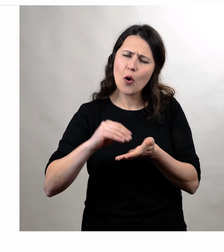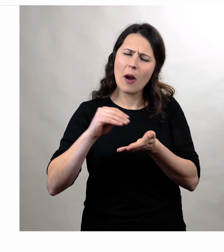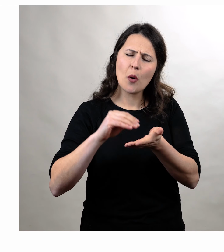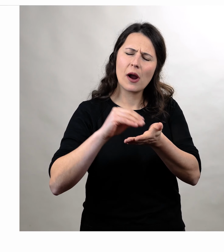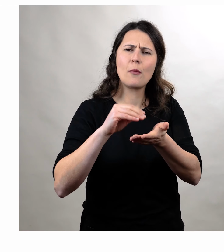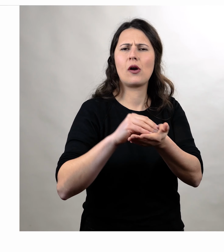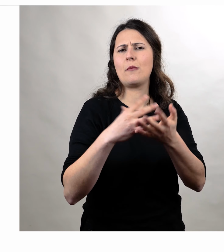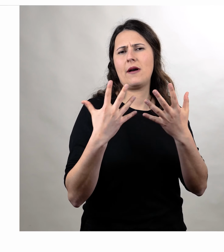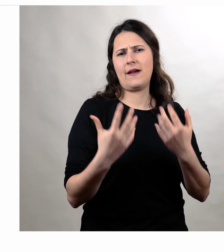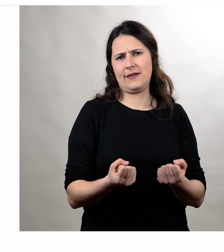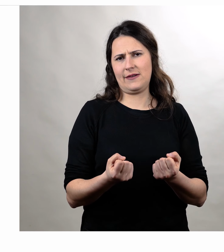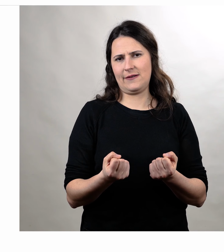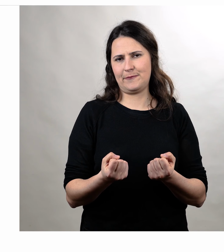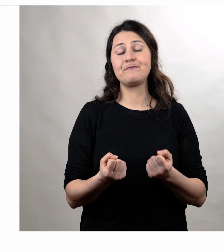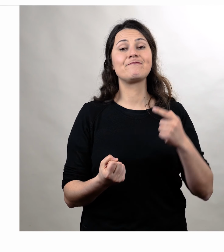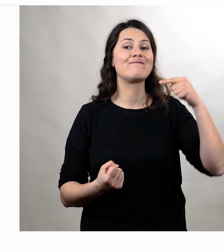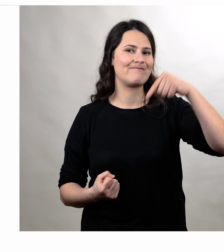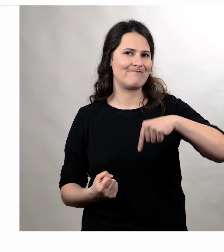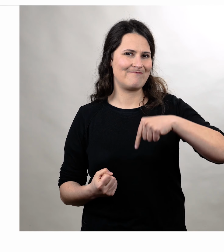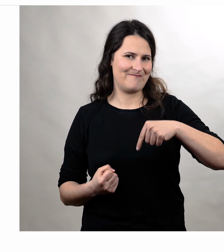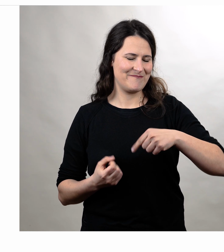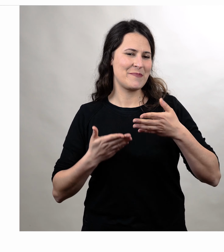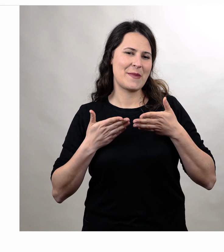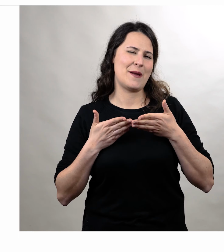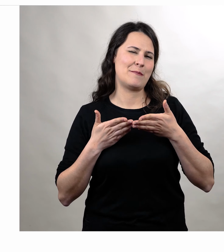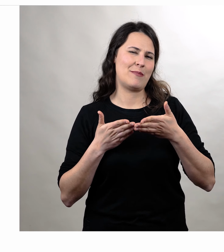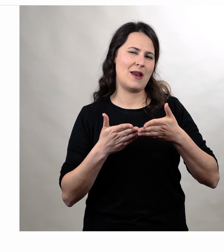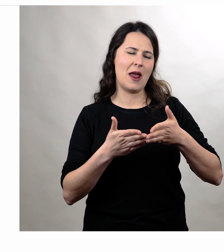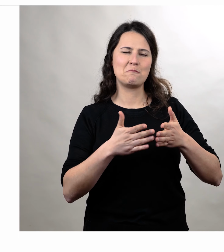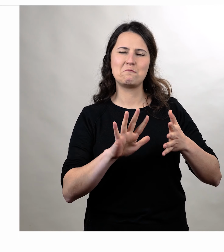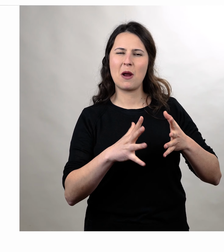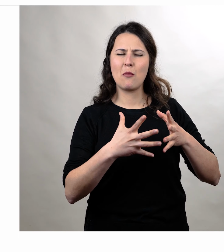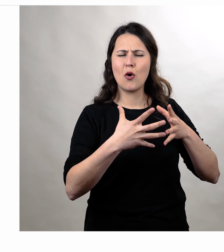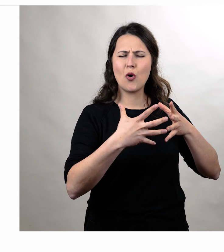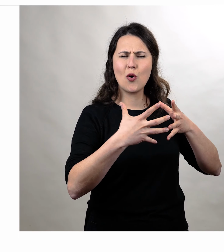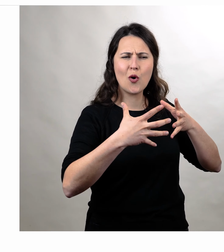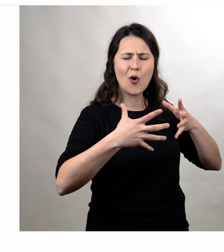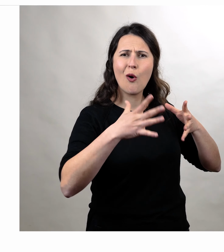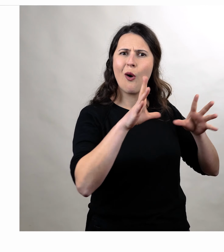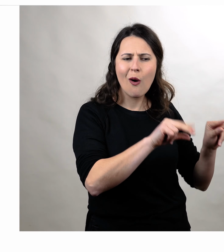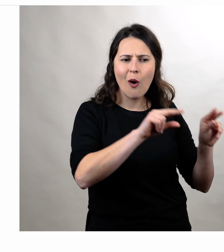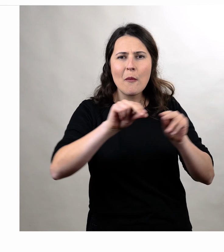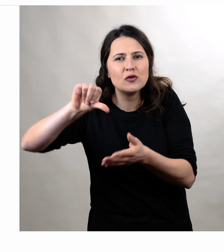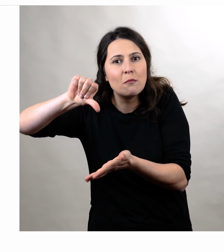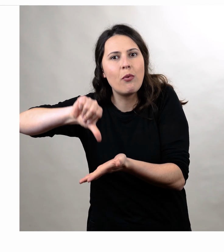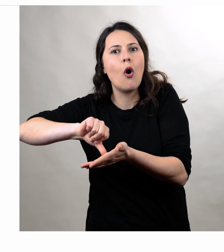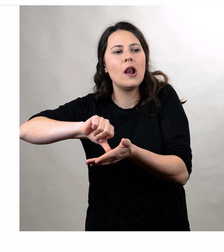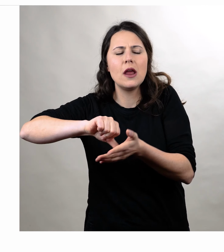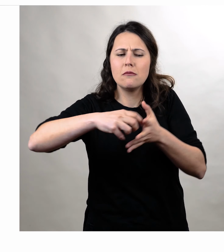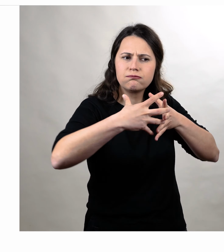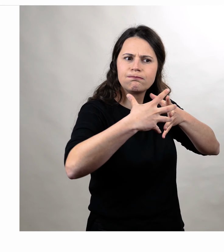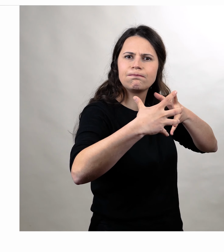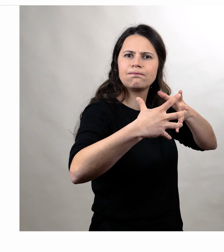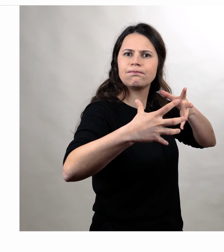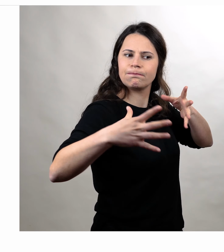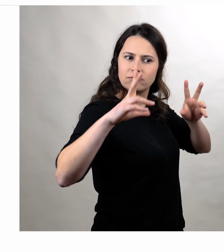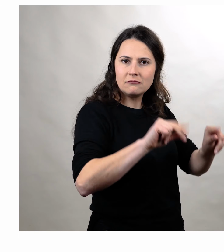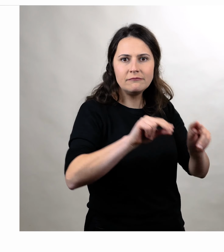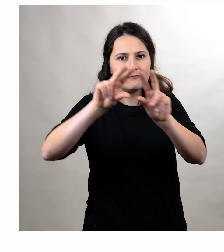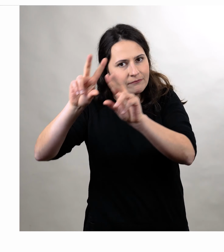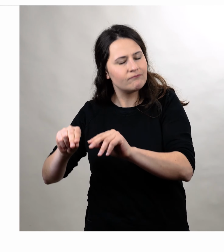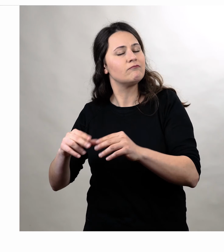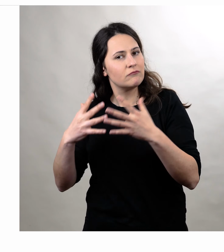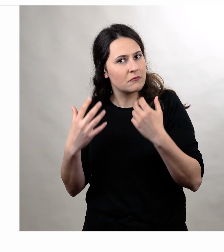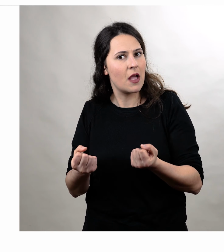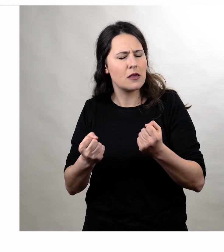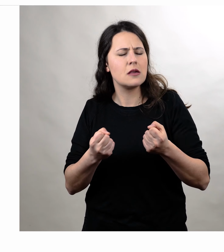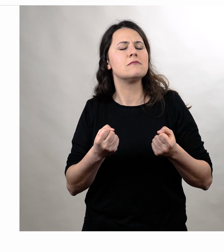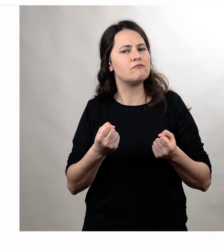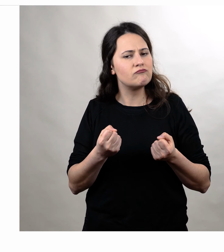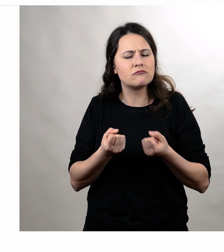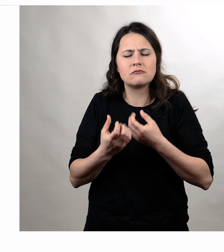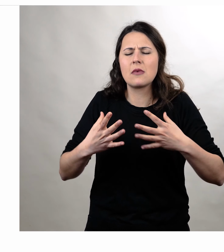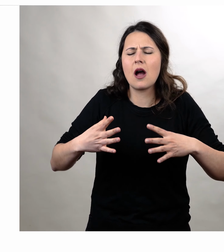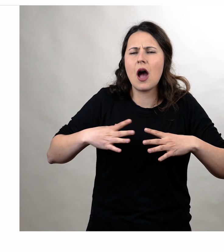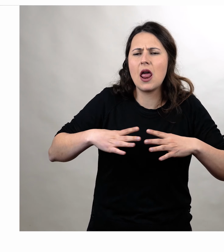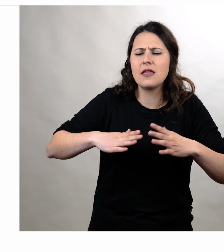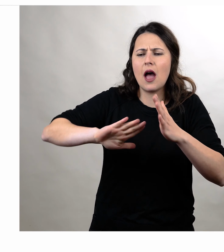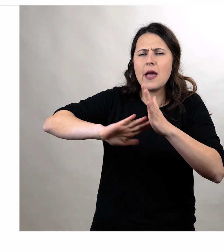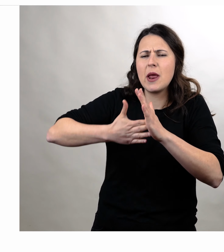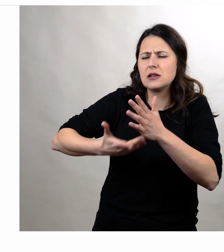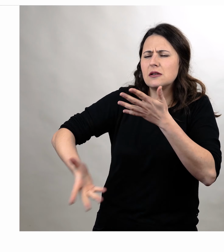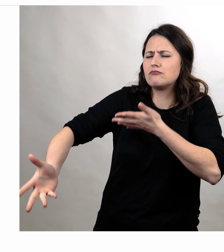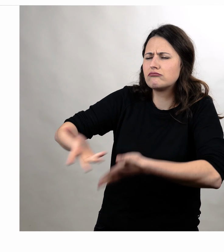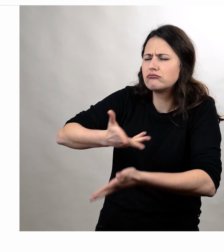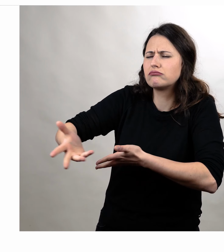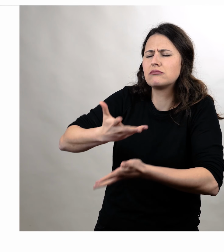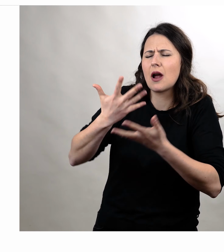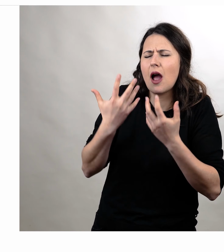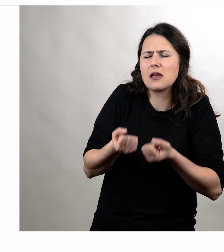Σήμερα, τα σύγχρονα πλοία που έχουν το μέγεθος μιας πόλης, προσφέρουν στους επιβάτες τους πολλές και διαφορετικές ανέσεις.